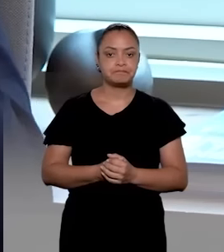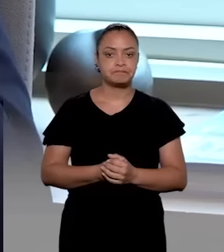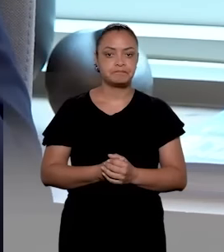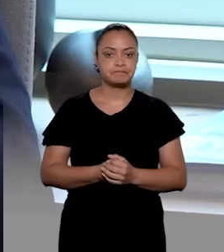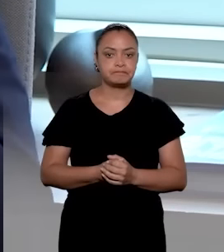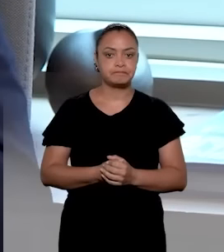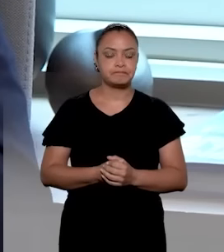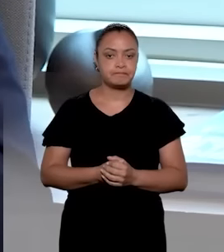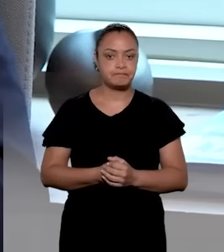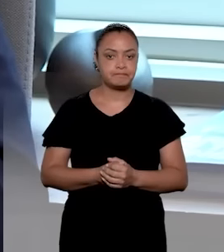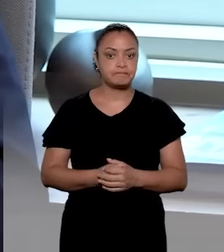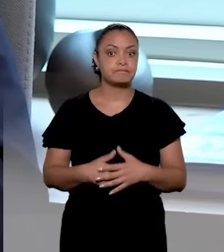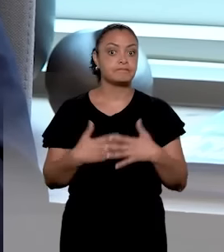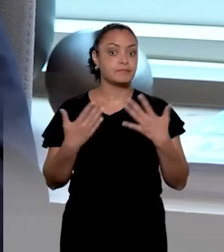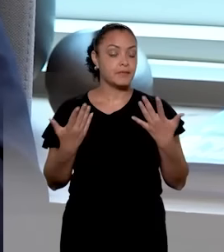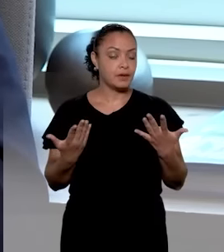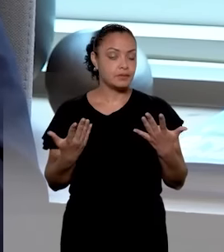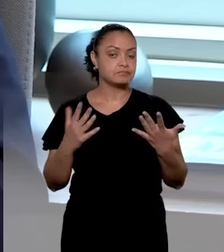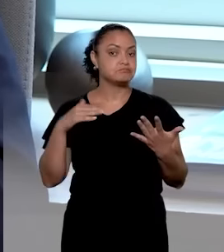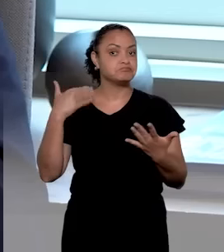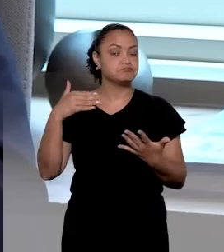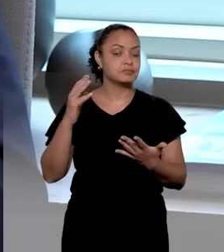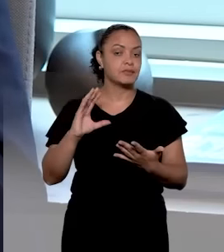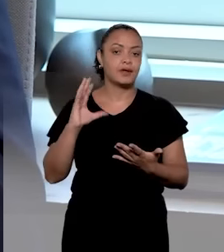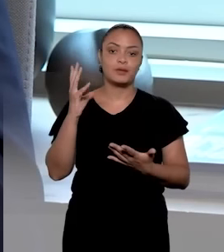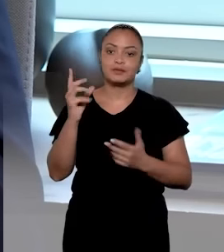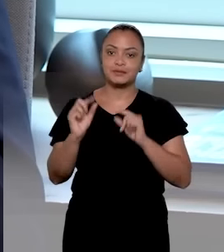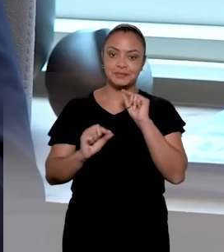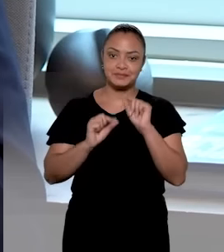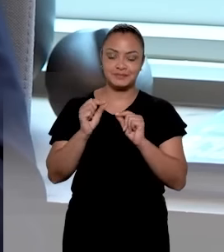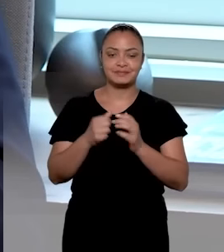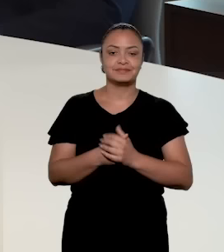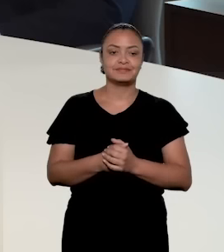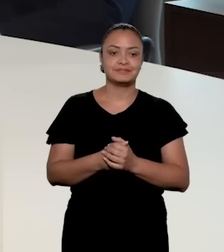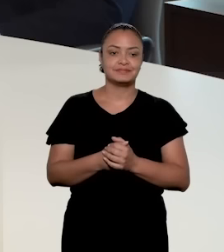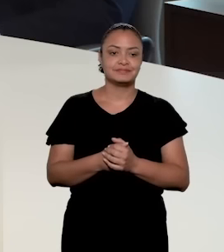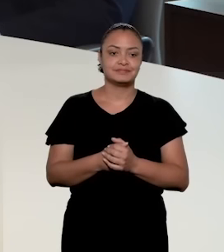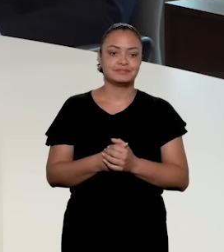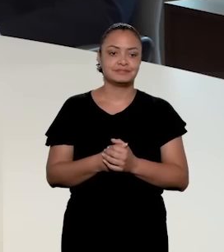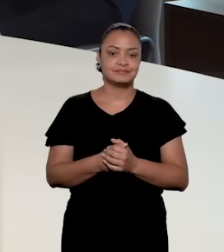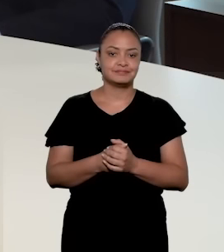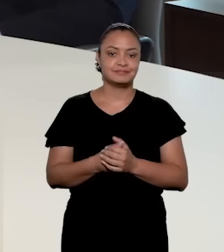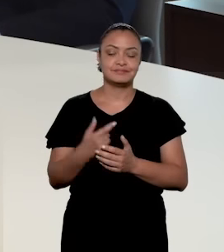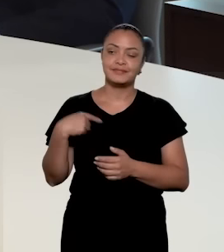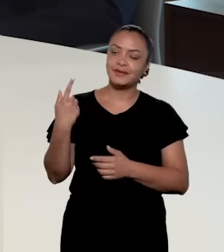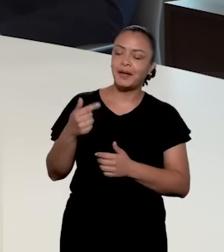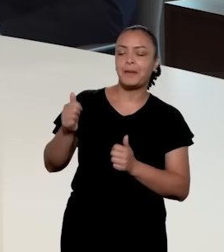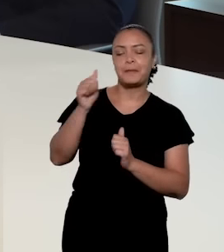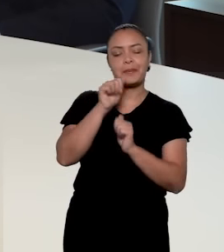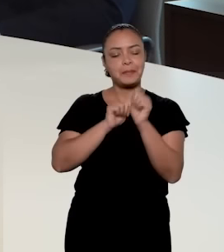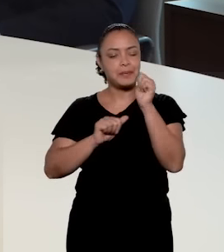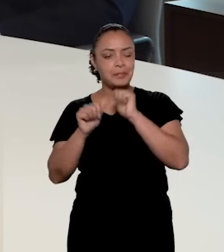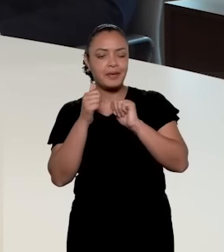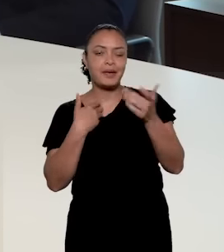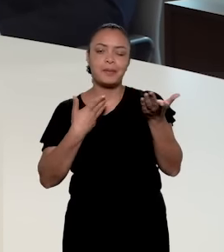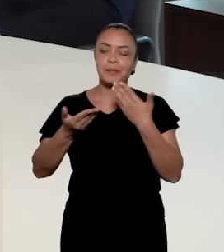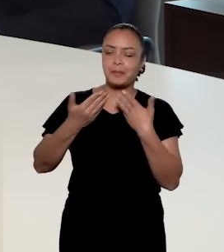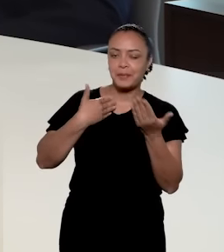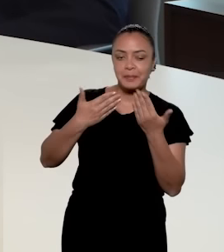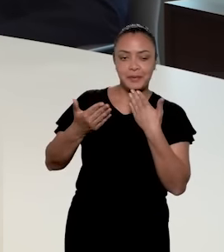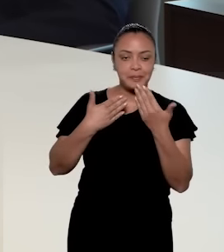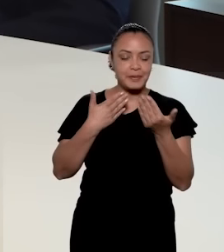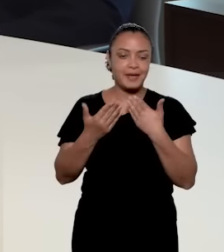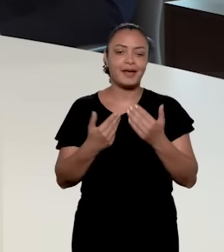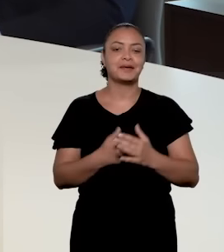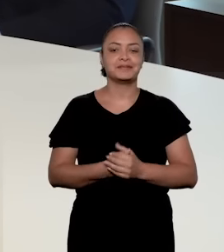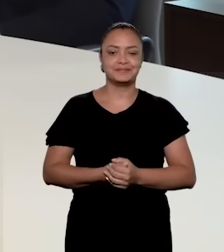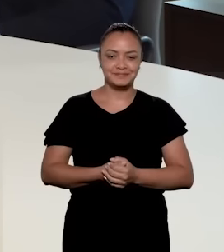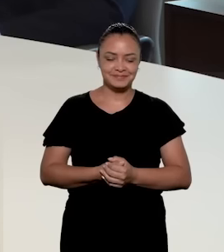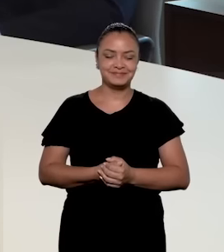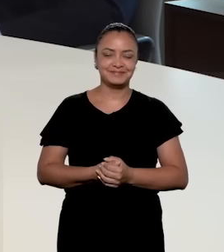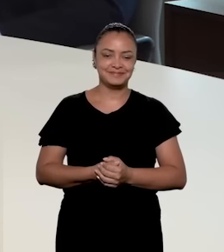conversa fora e num desses, dessas tertúlias regadas a algum etanol com gelo e açúcar...